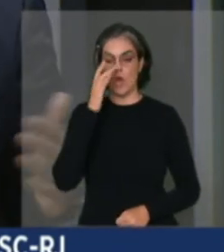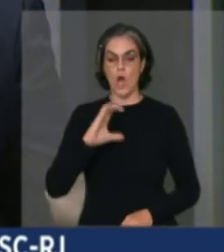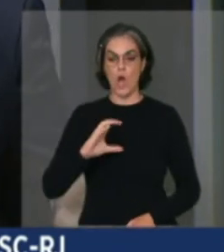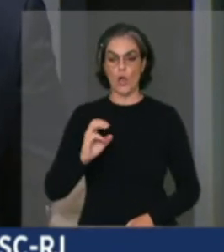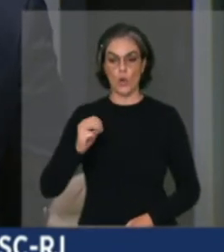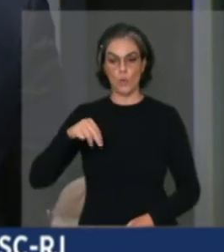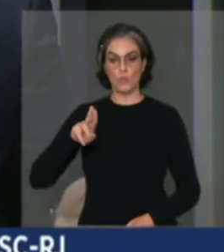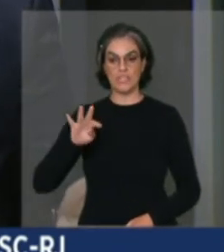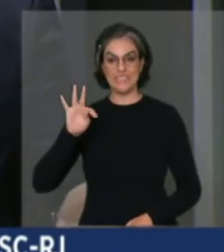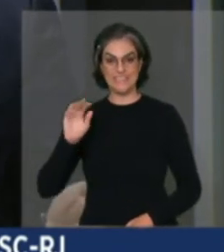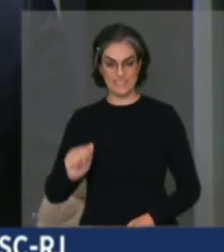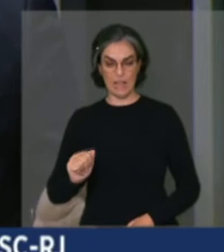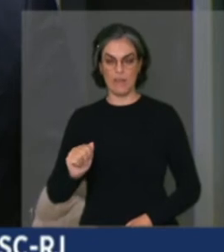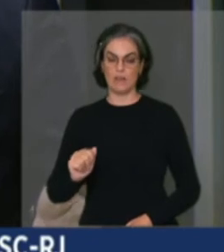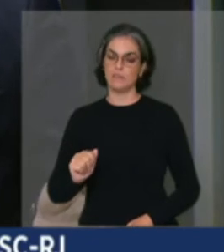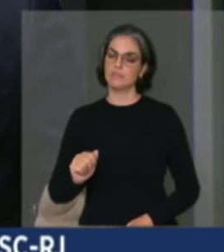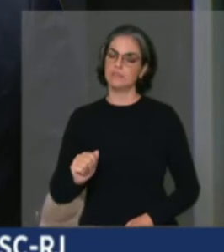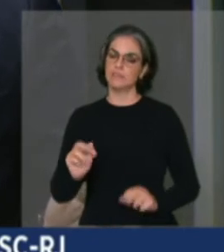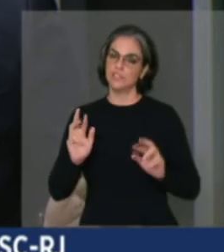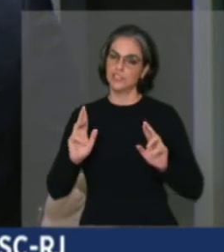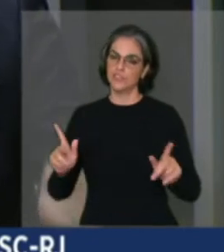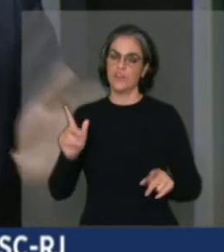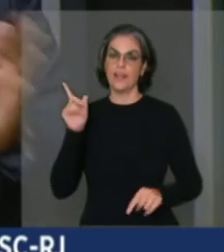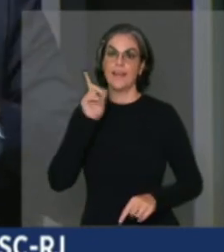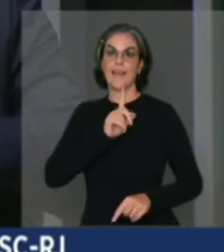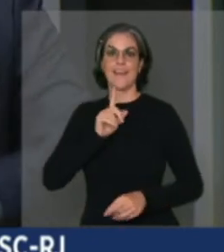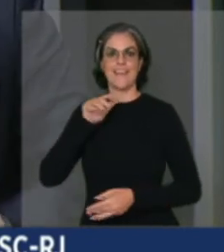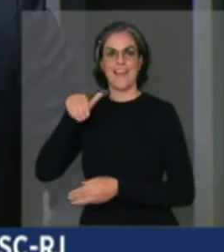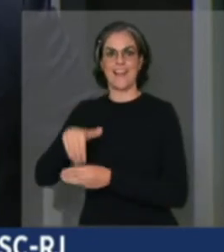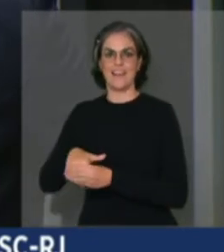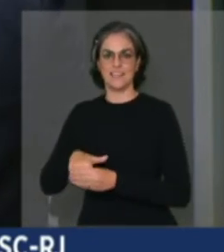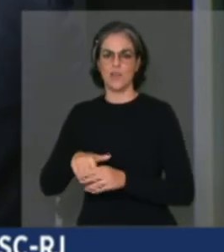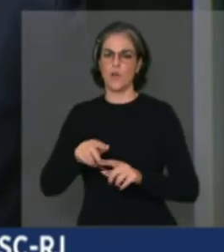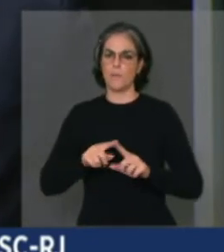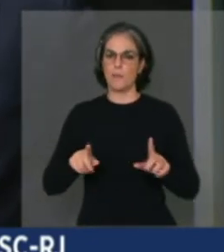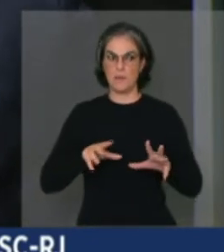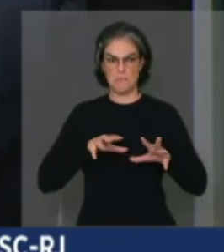ELEITORAL, PARA VOCÊS SABEM QUE UM COMUNISTA, UMA COISA E GANHAR ELEIÇÃO, OUTRA COISA É TOMAR O PODER. GENTE,